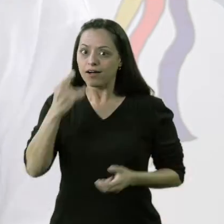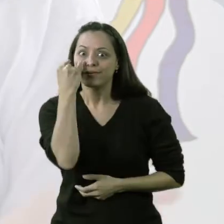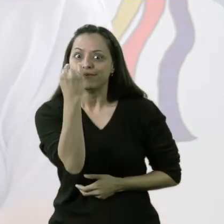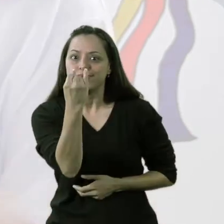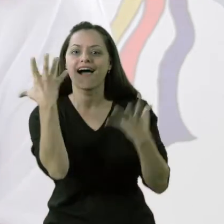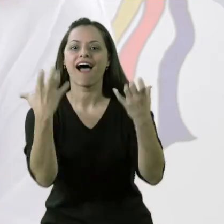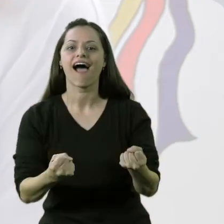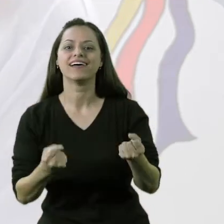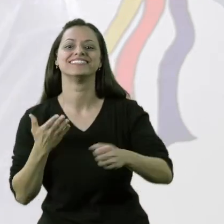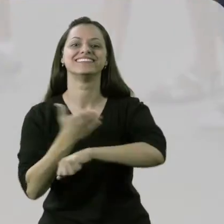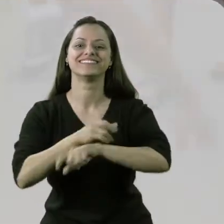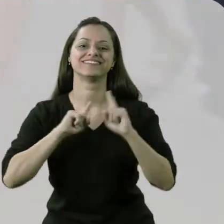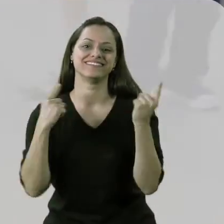Então trazer a história dele.